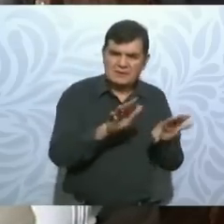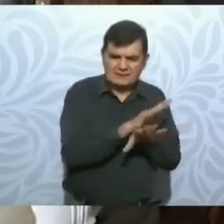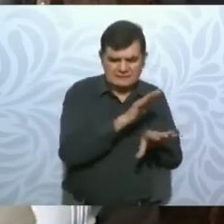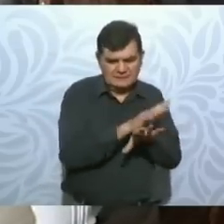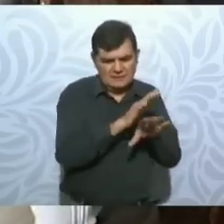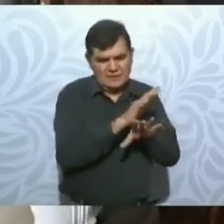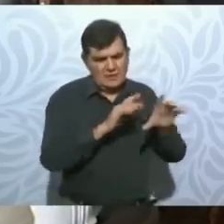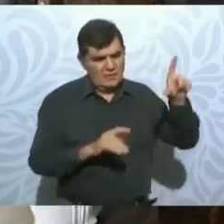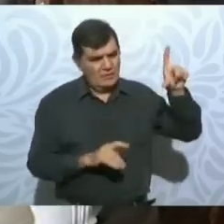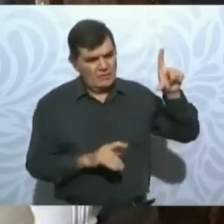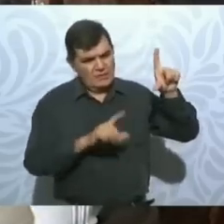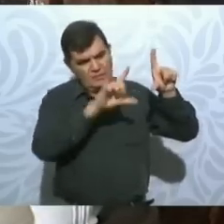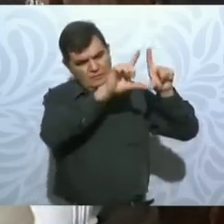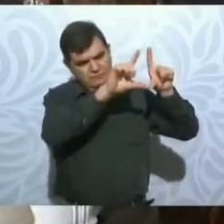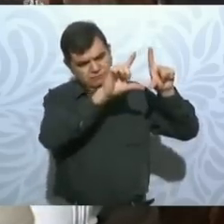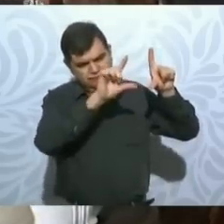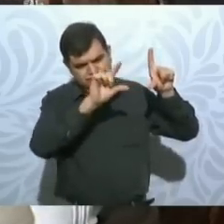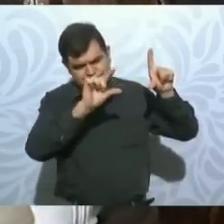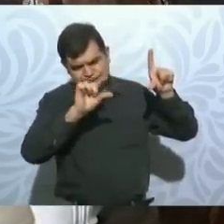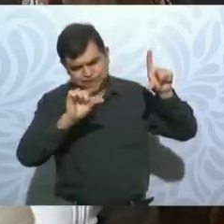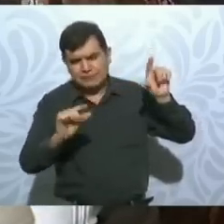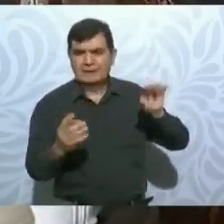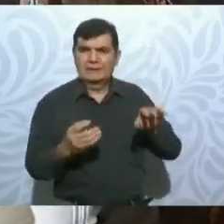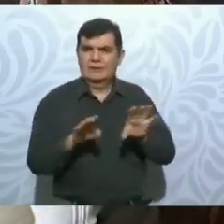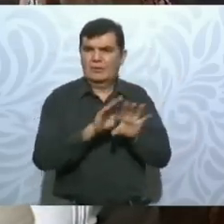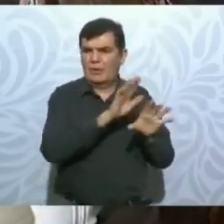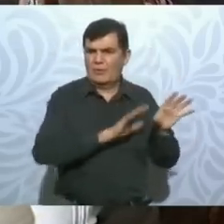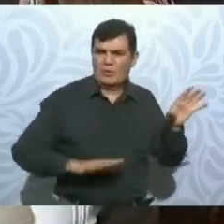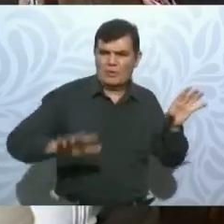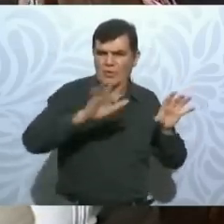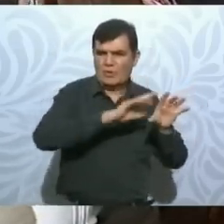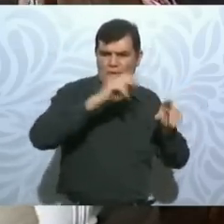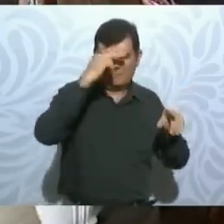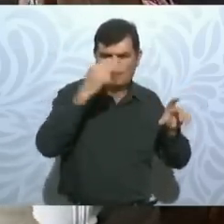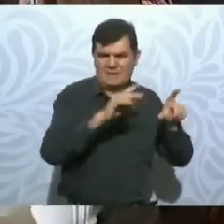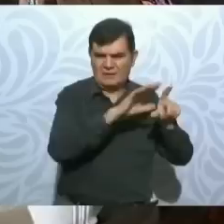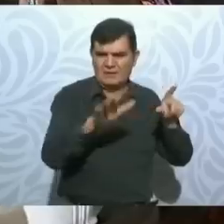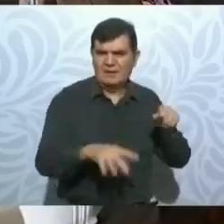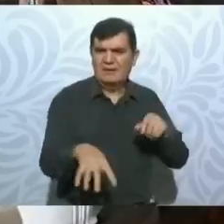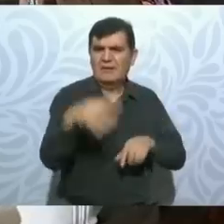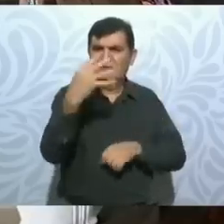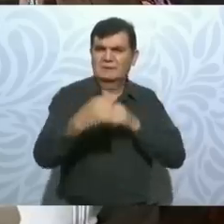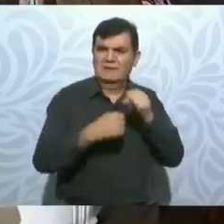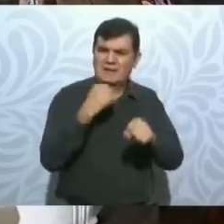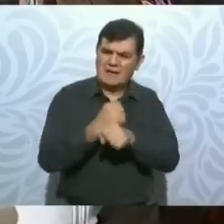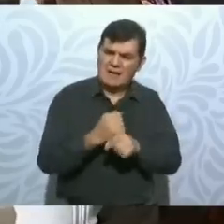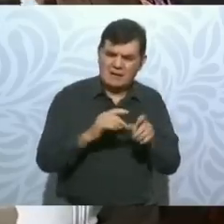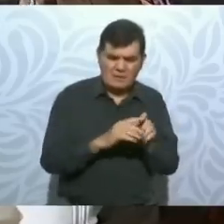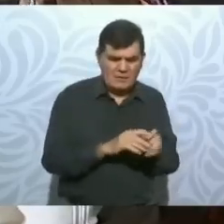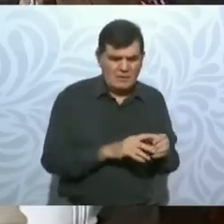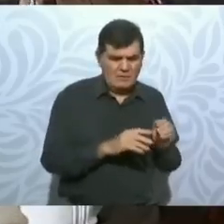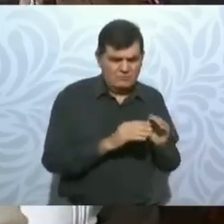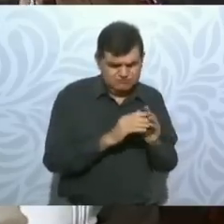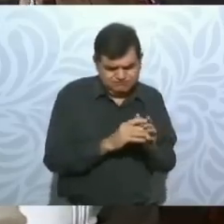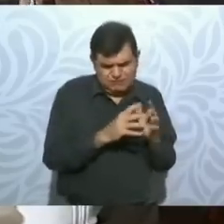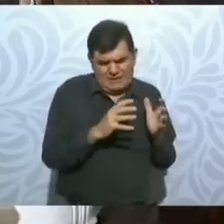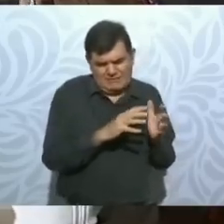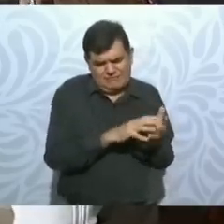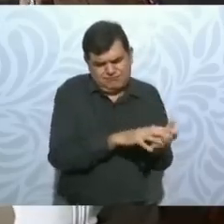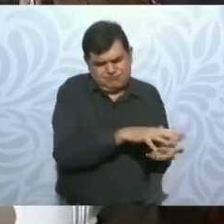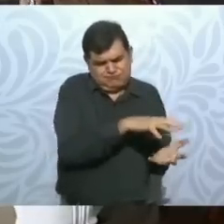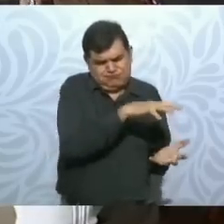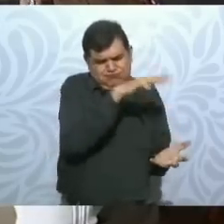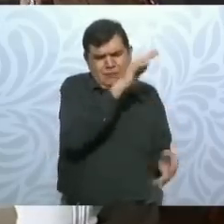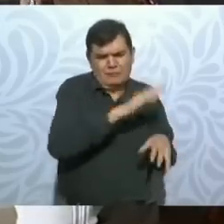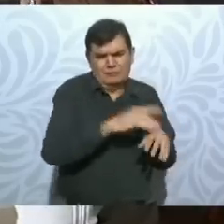el todo el estado mexicano después de 14 años de crecimiento de la delincuencia y del delito